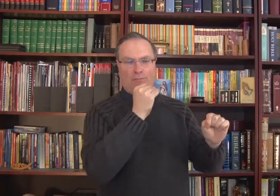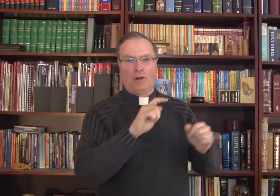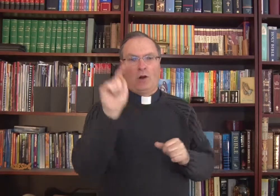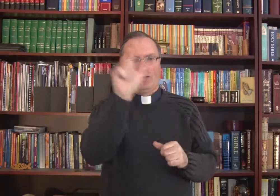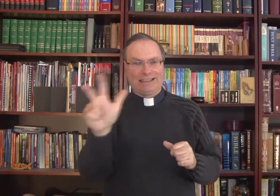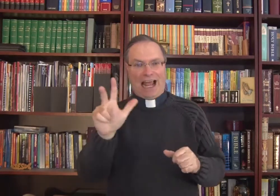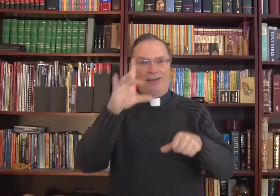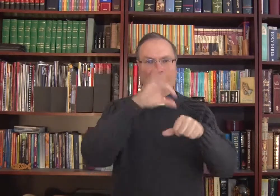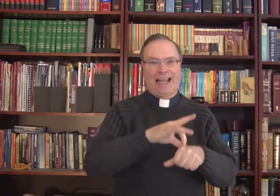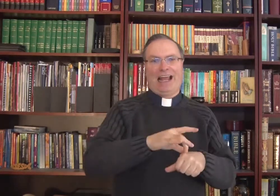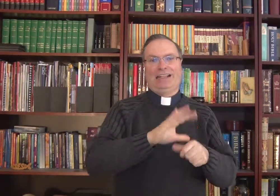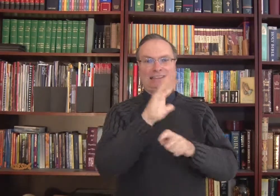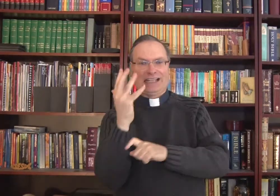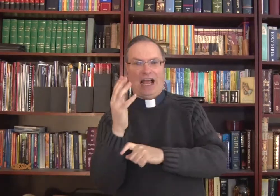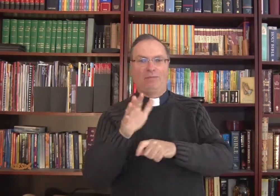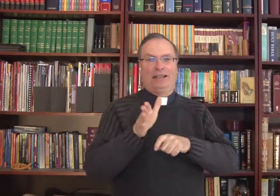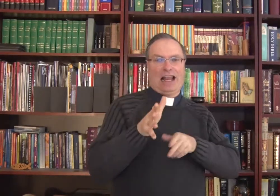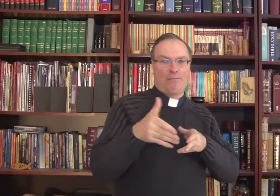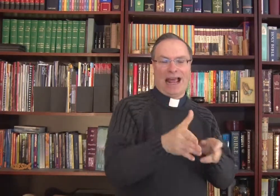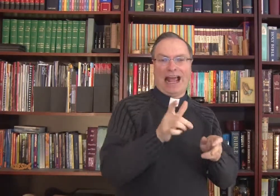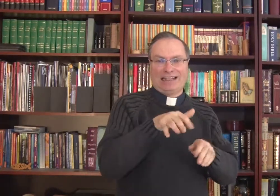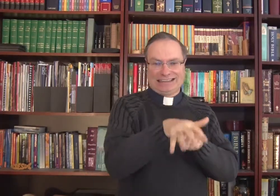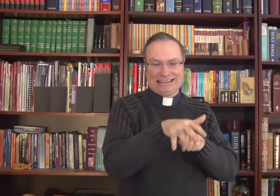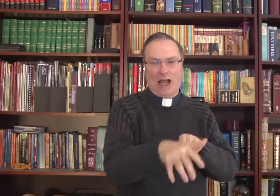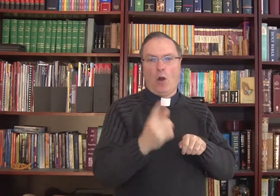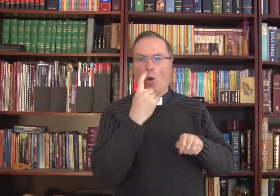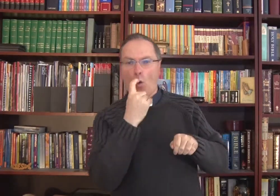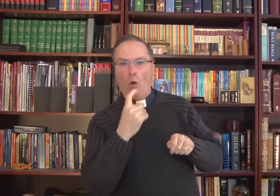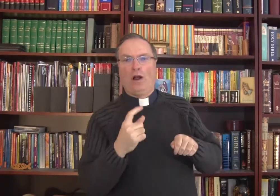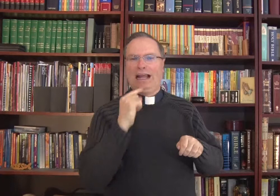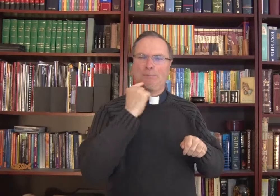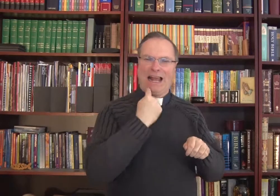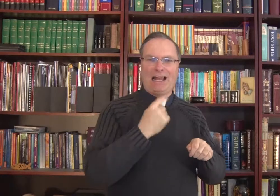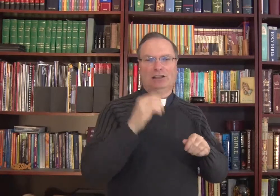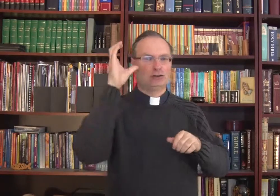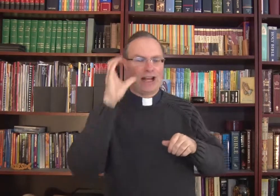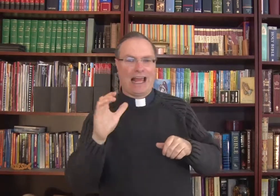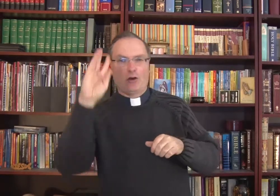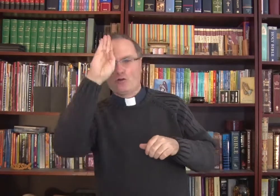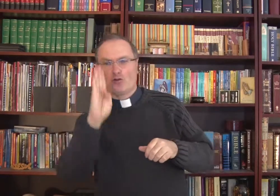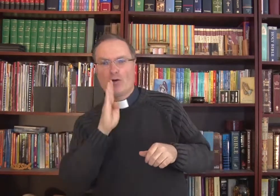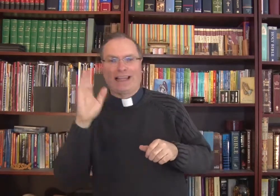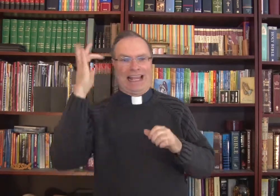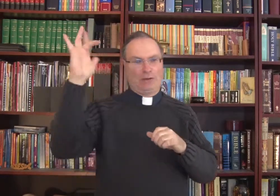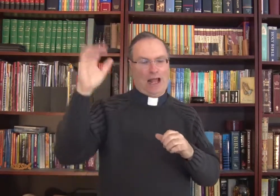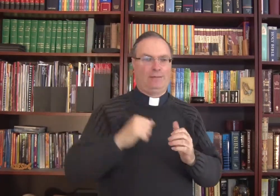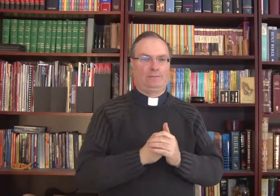Le tiers de la terre, arbres, mer sang, eaux amères, soleil, lune, et étoiles.